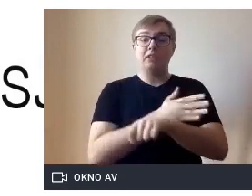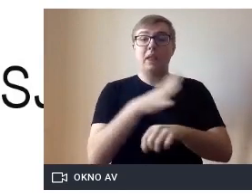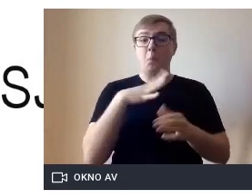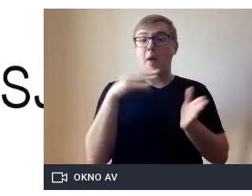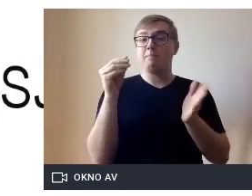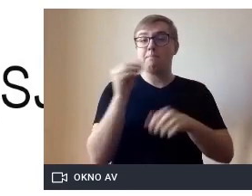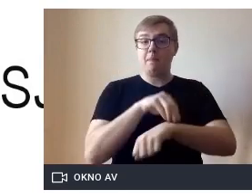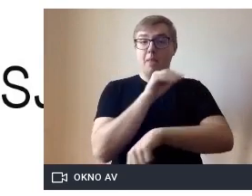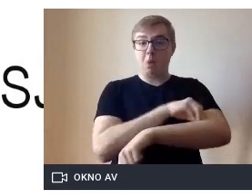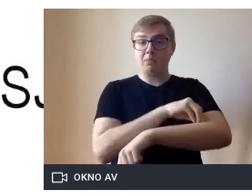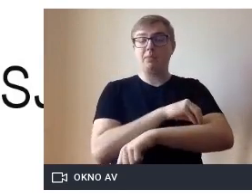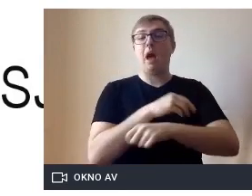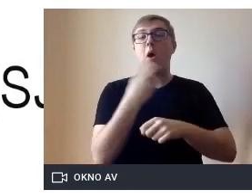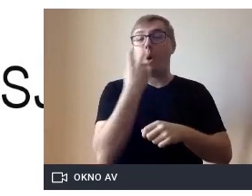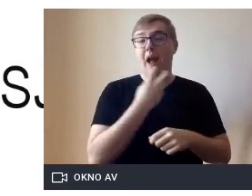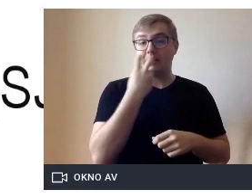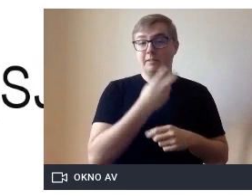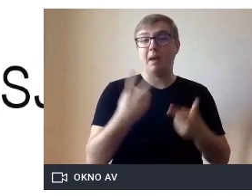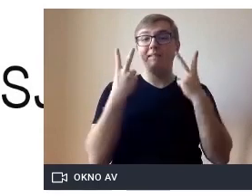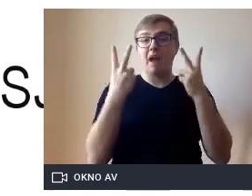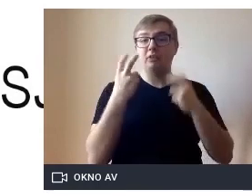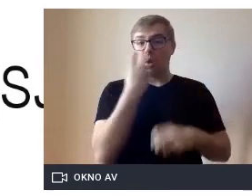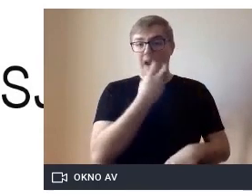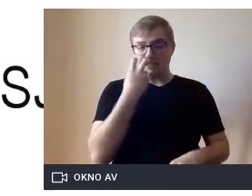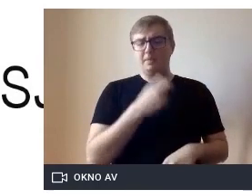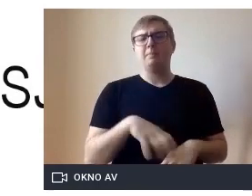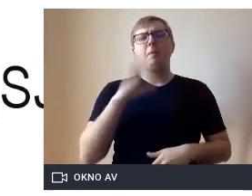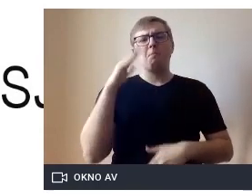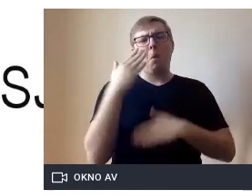Wcześniej był oralizm jako główna metoda nauczania Głuchych,